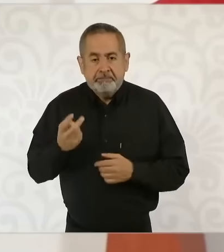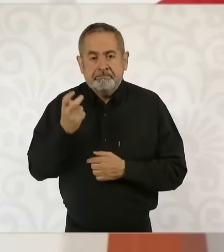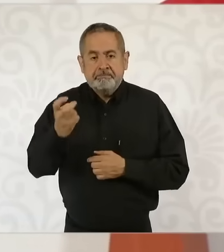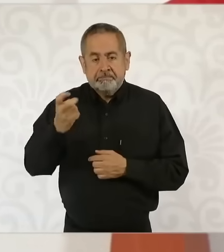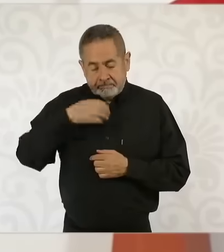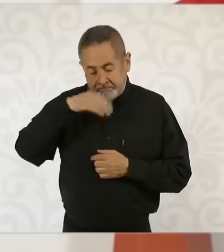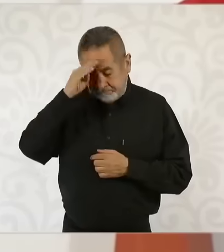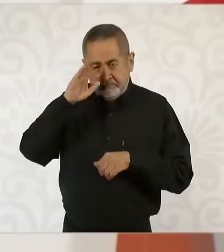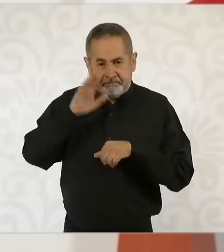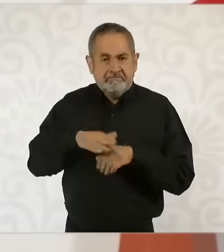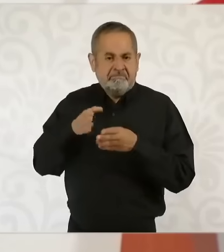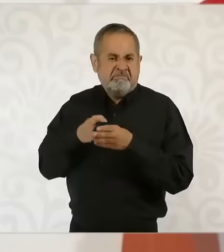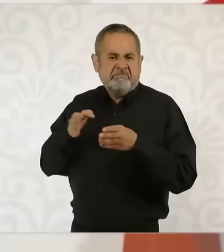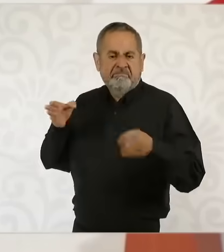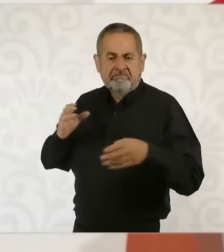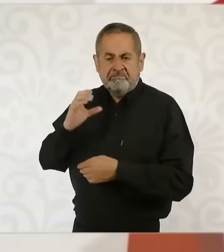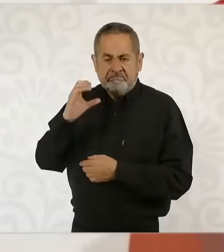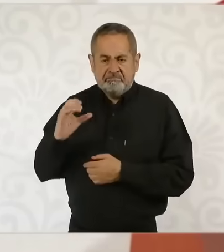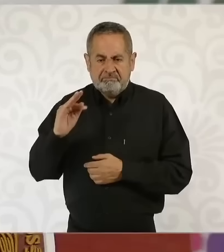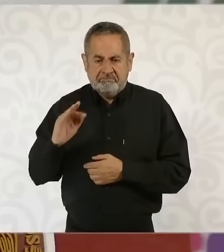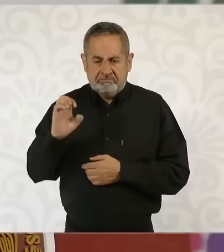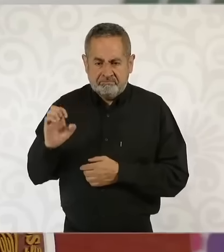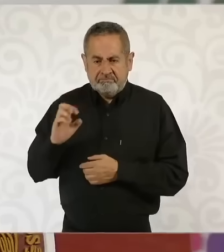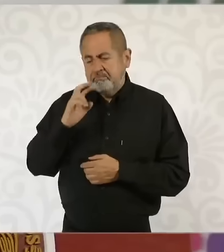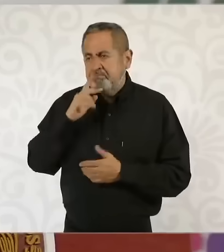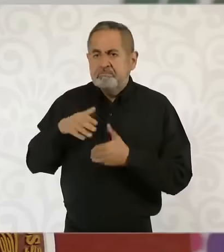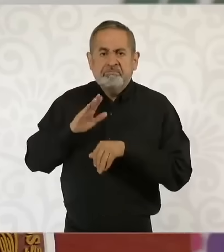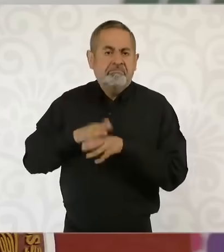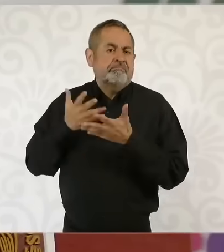ampliando la capacidad de Comisión Federal de Electricidad. A lo mejor se podría evaluar,